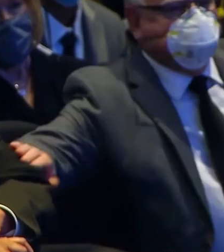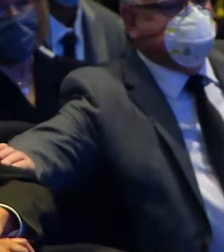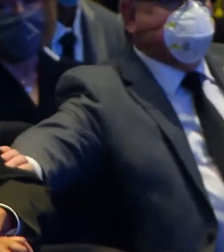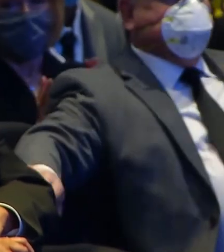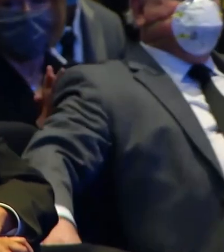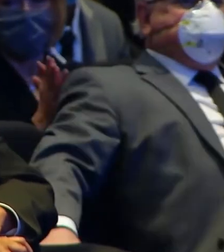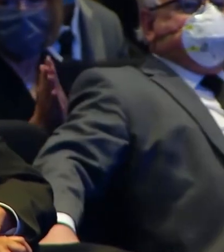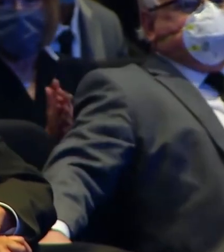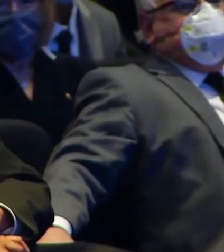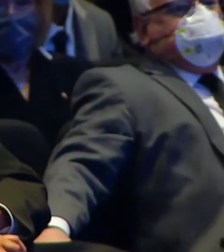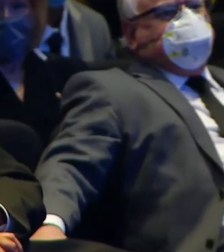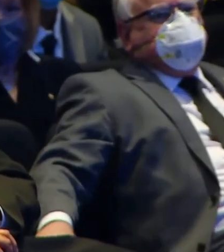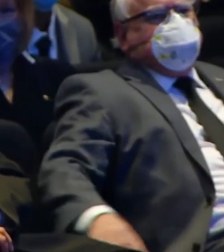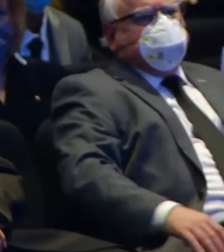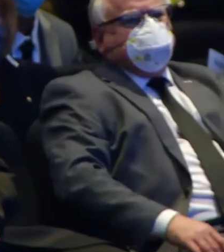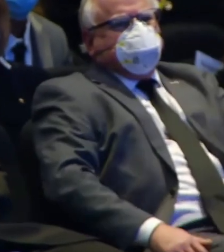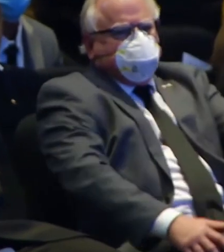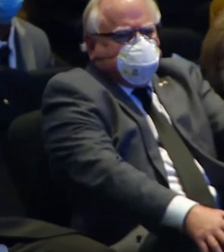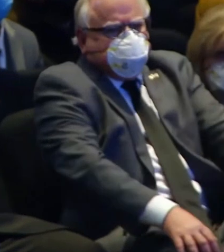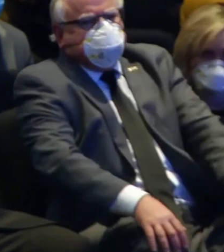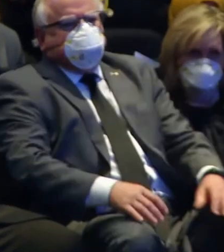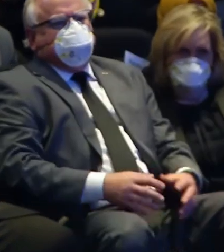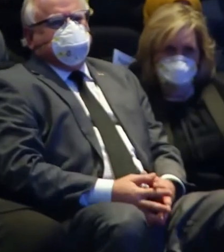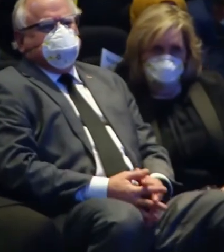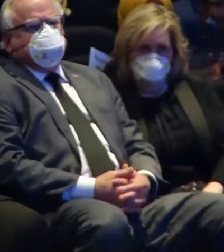för att upprätta och återupptaga den drömmen